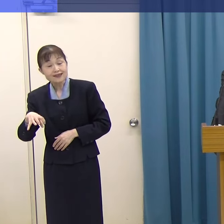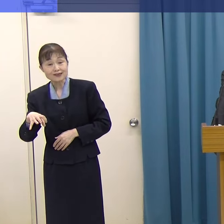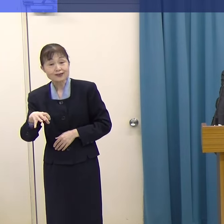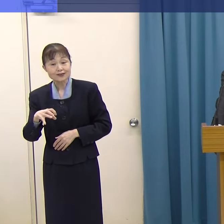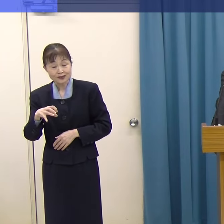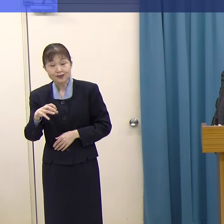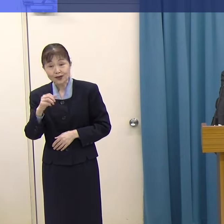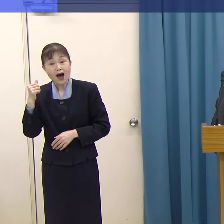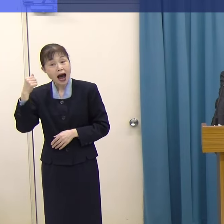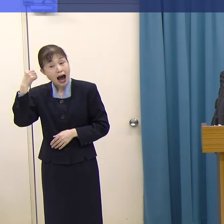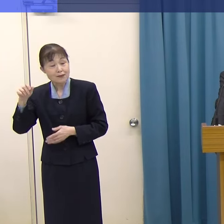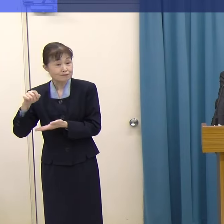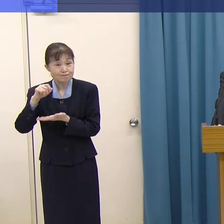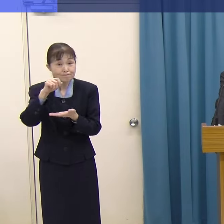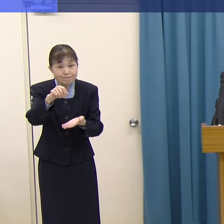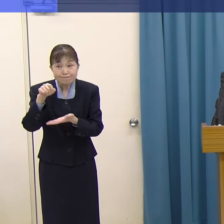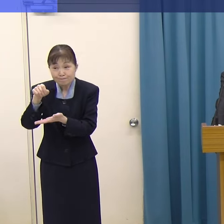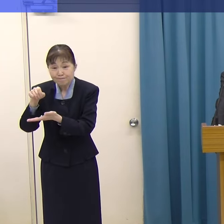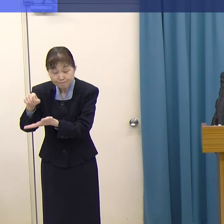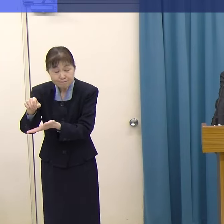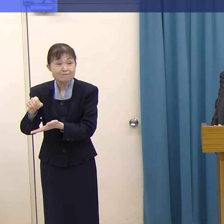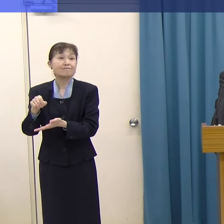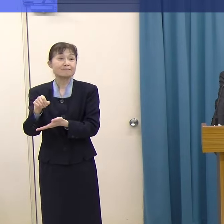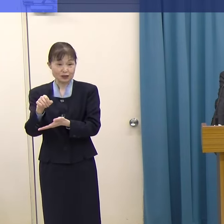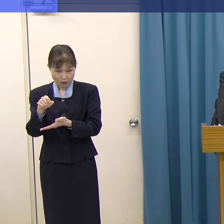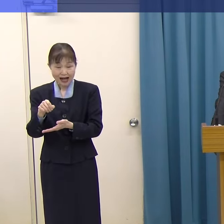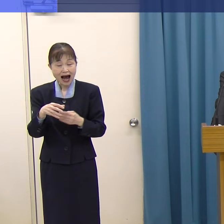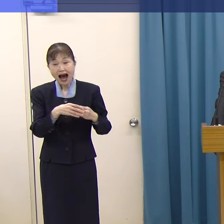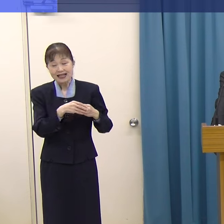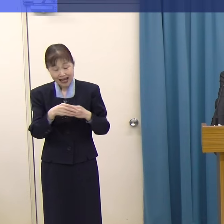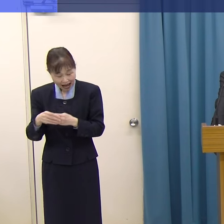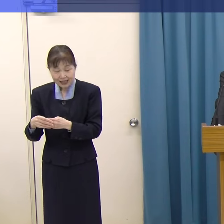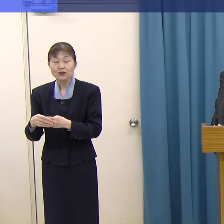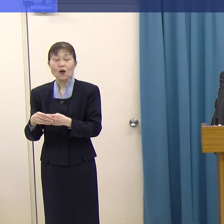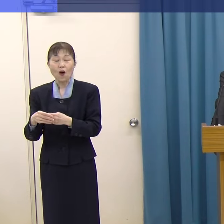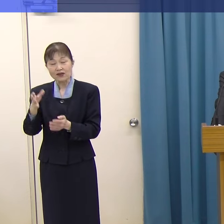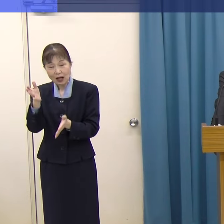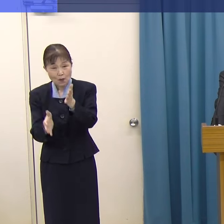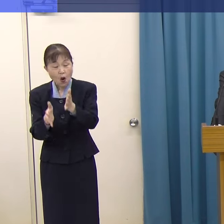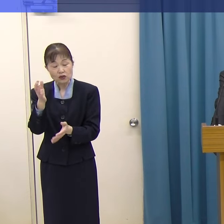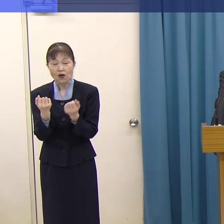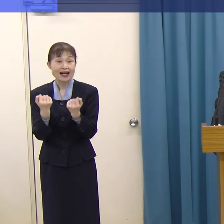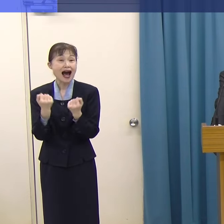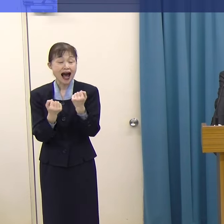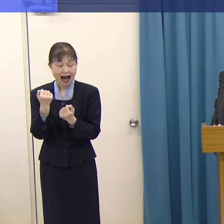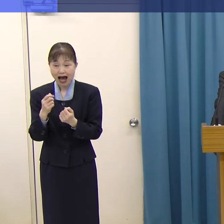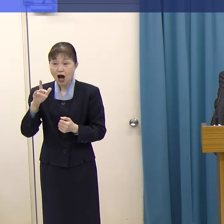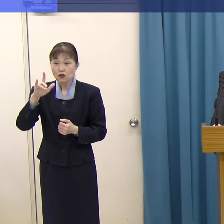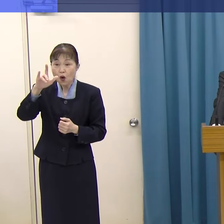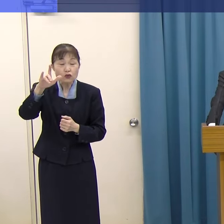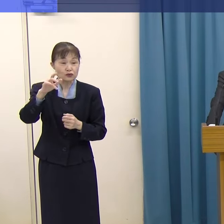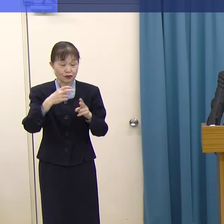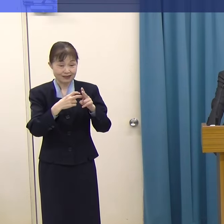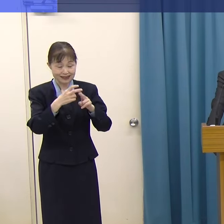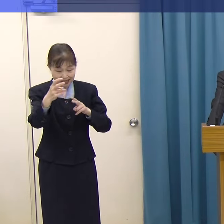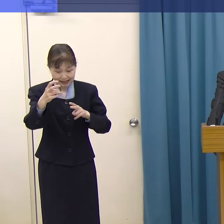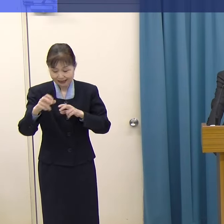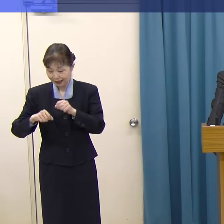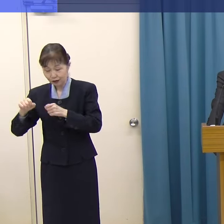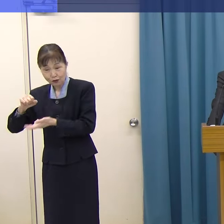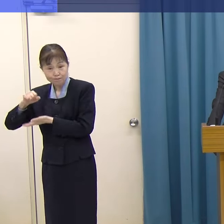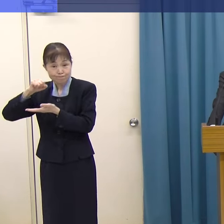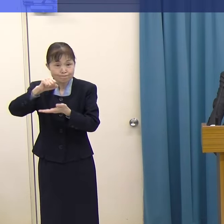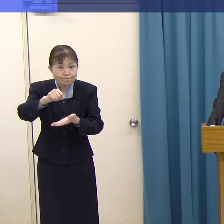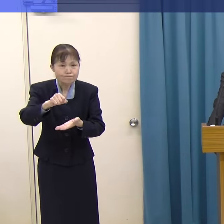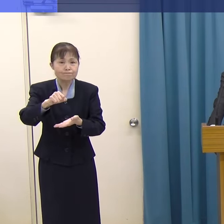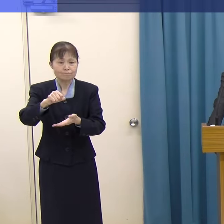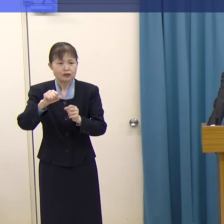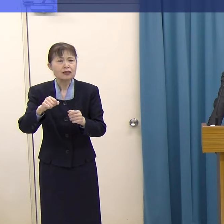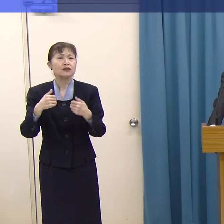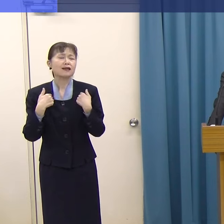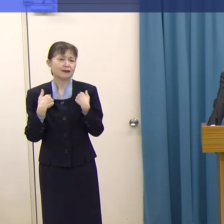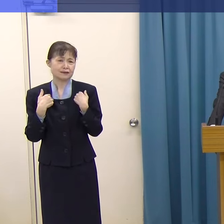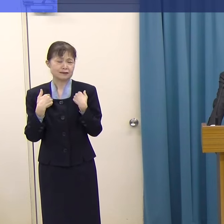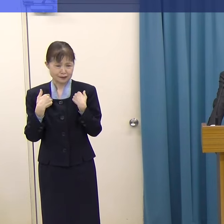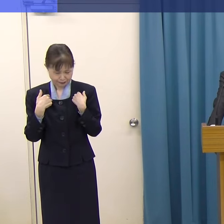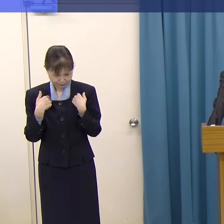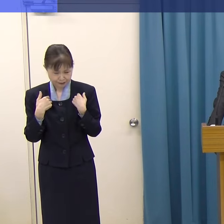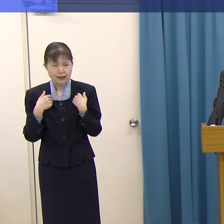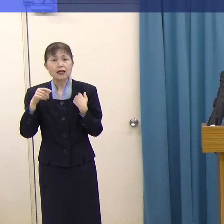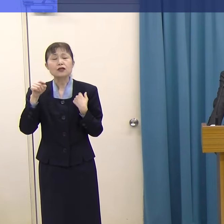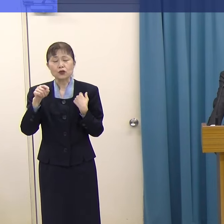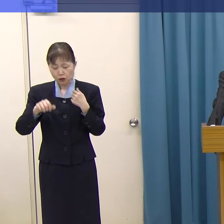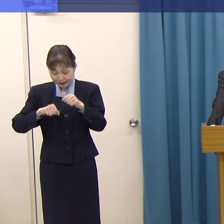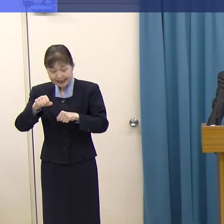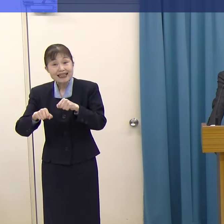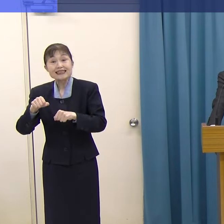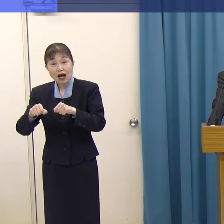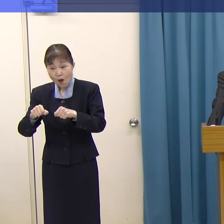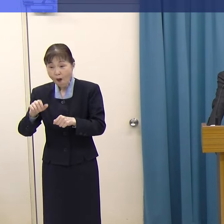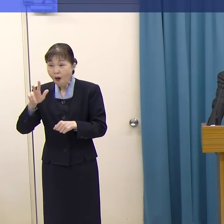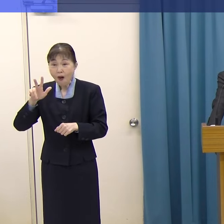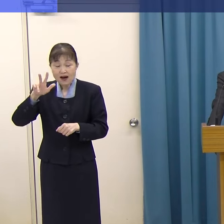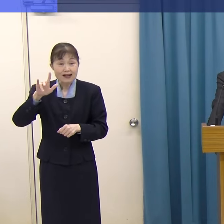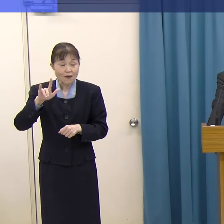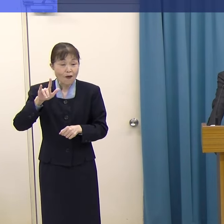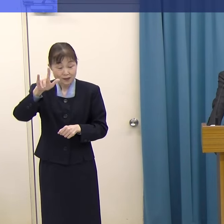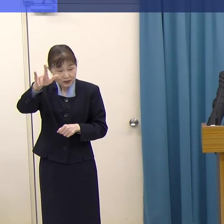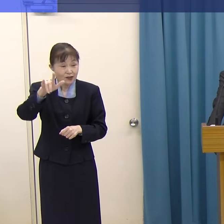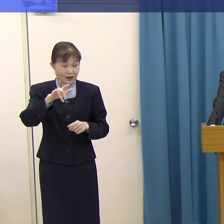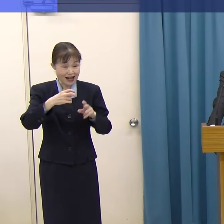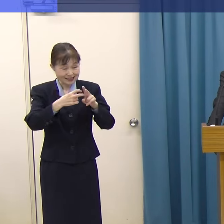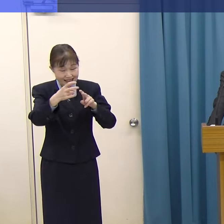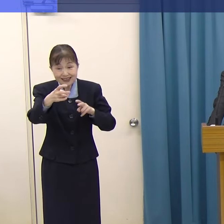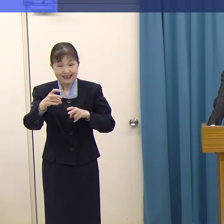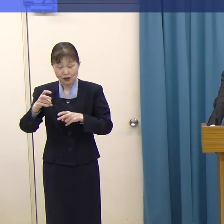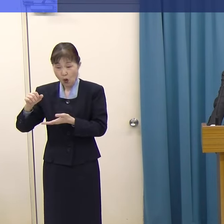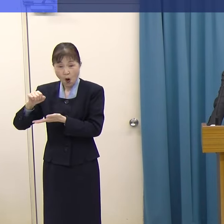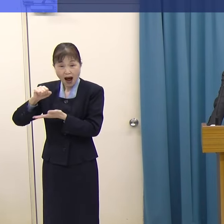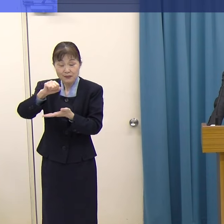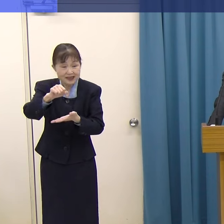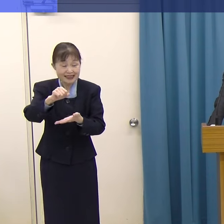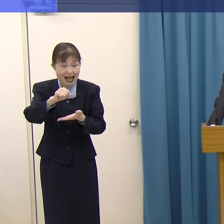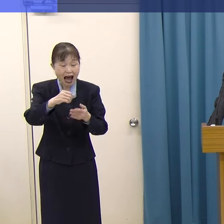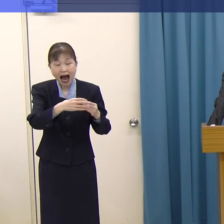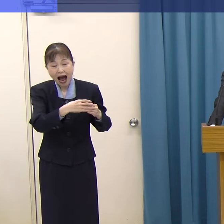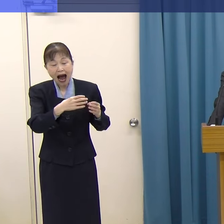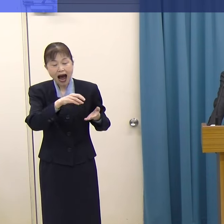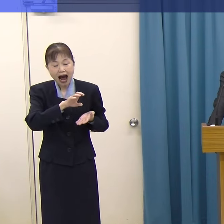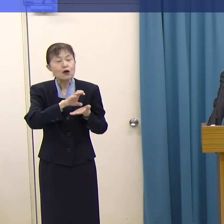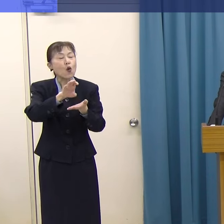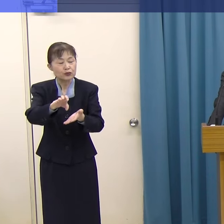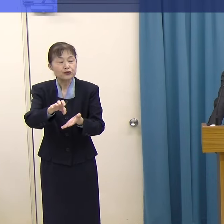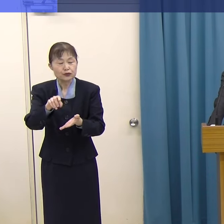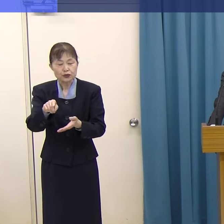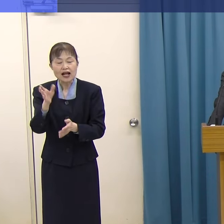それから、レンタサイクル、サイクリングガイド、サポートカーの手配や、航空機や鉄道に自転車を持ち込まないといけない、いわゆる輪行の支援サービスの手配など、